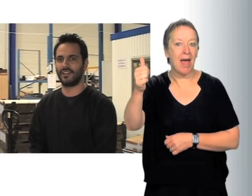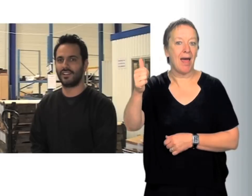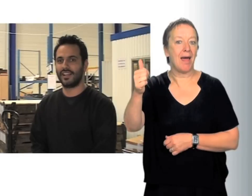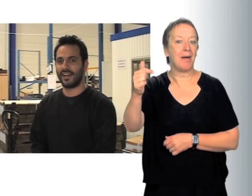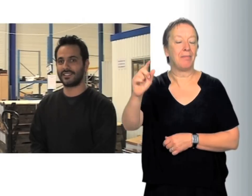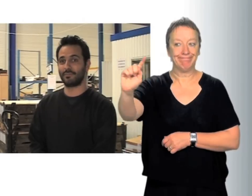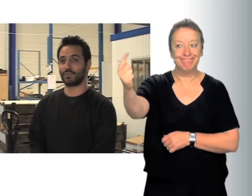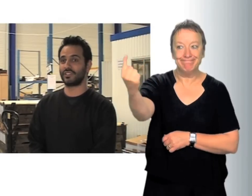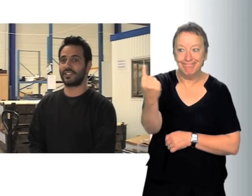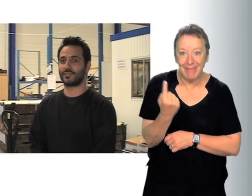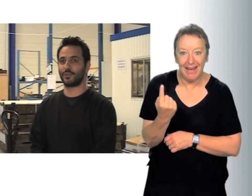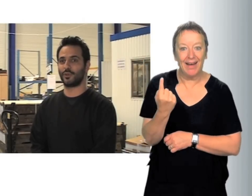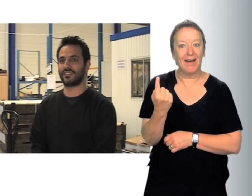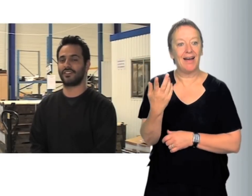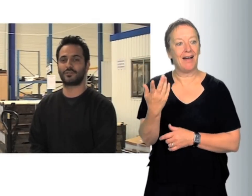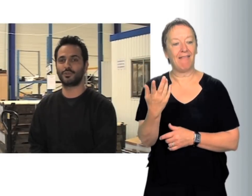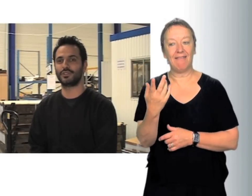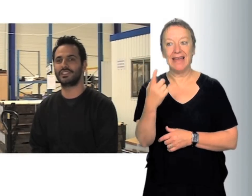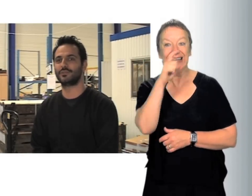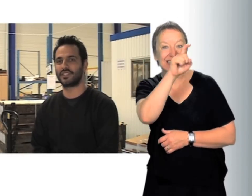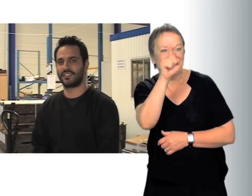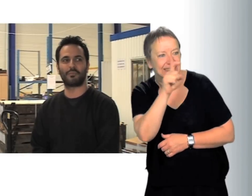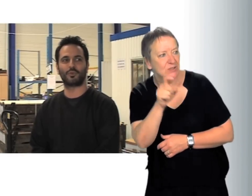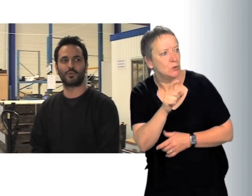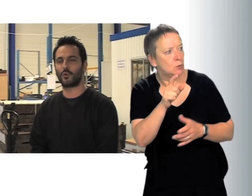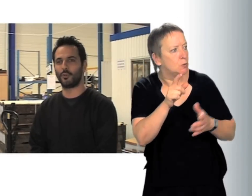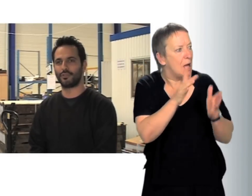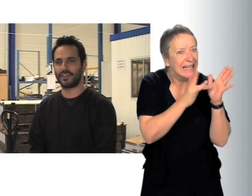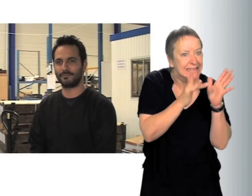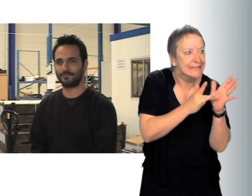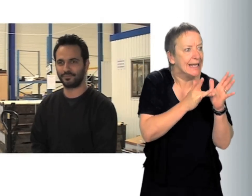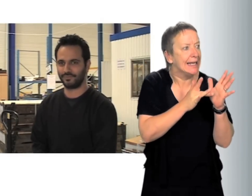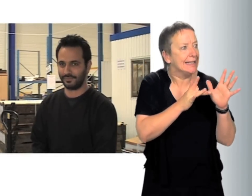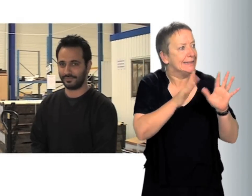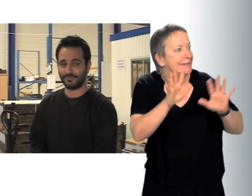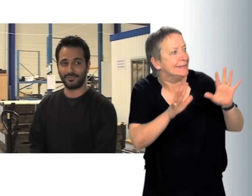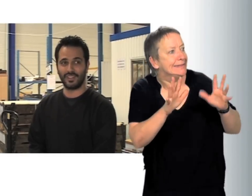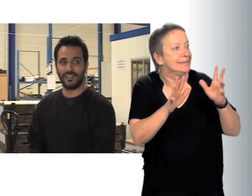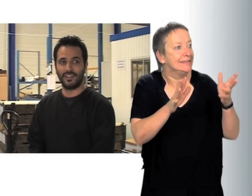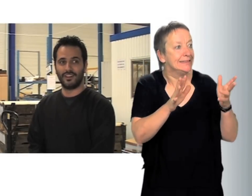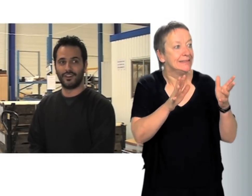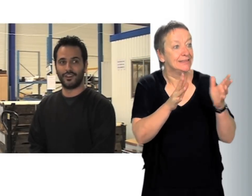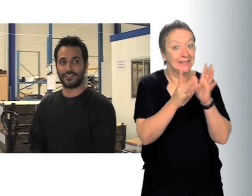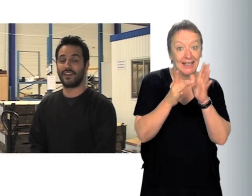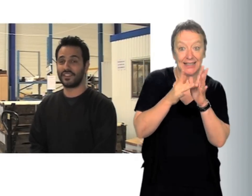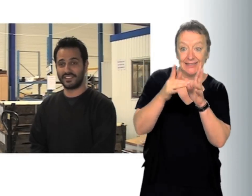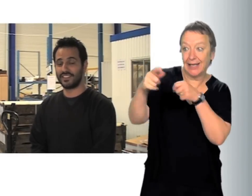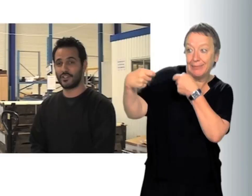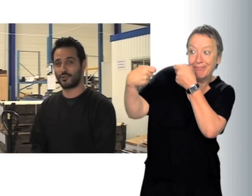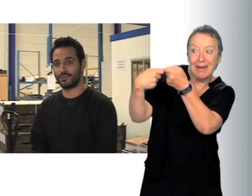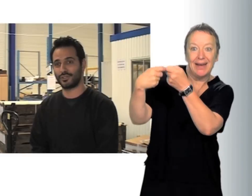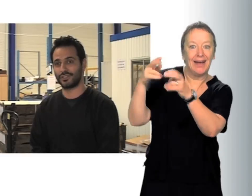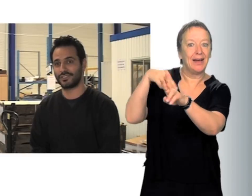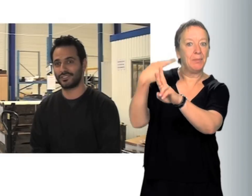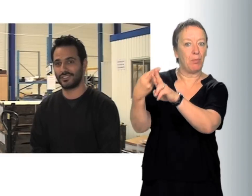Il a commencé à nous poser des questions à sa façon et nous, on essayait de répondre du mieux qu'on pouvait. Ca a facilité les choses.